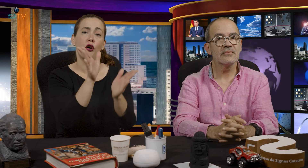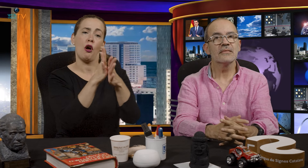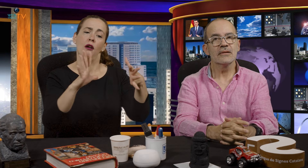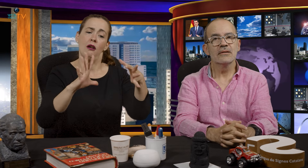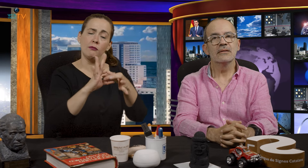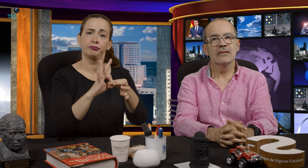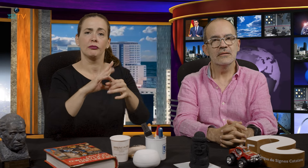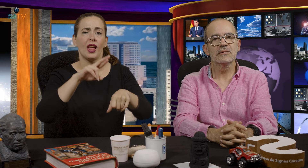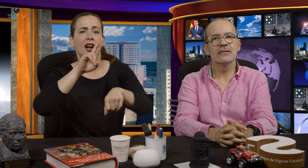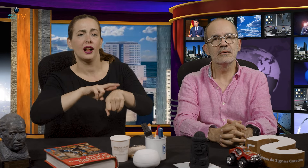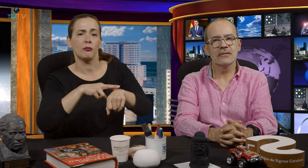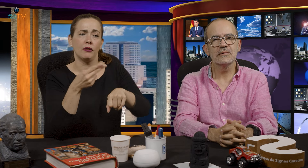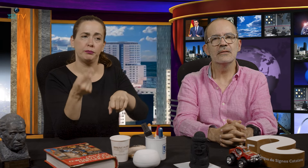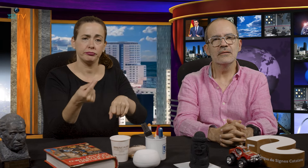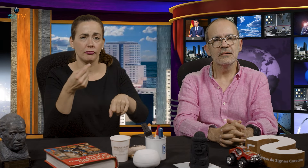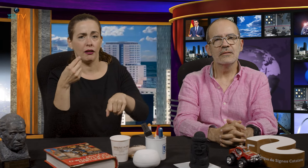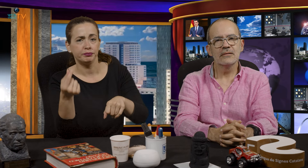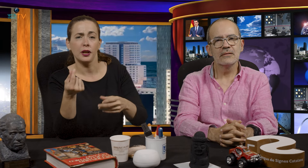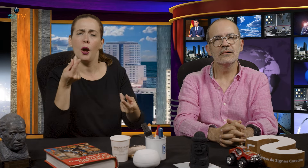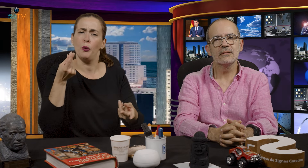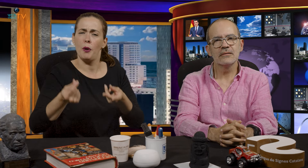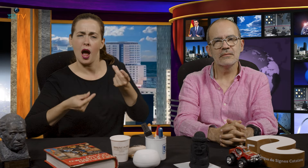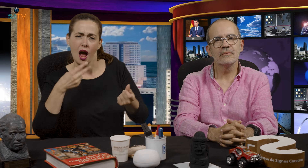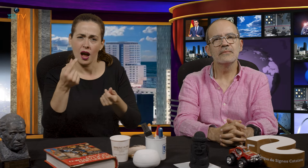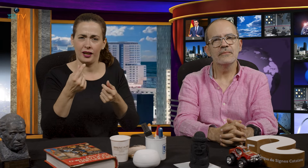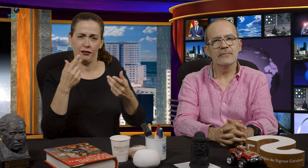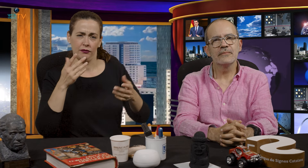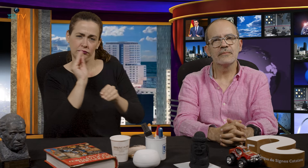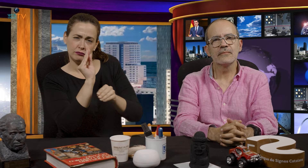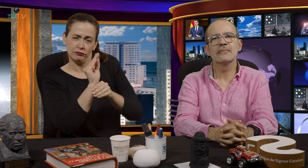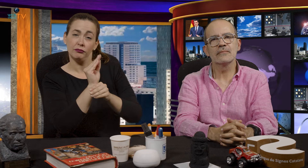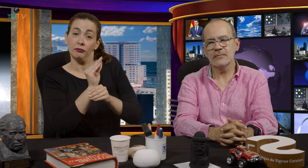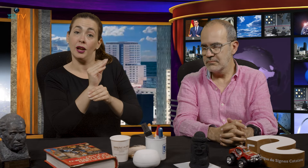La escenificación mantiene el ritmo y baile y fue enseñada a los actores